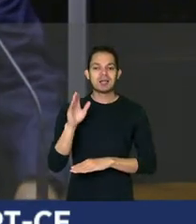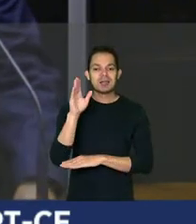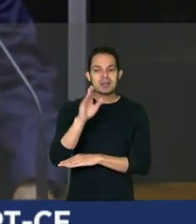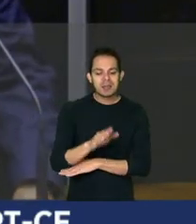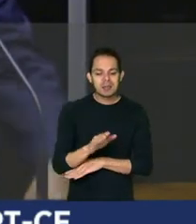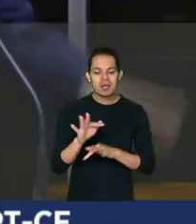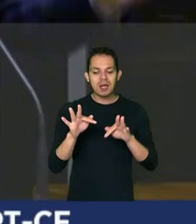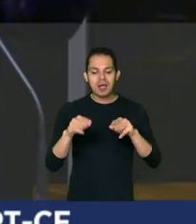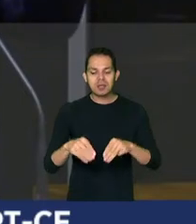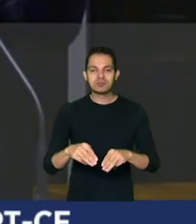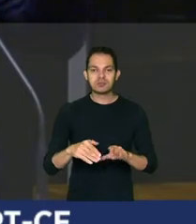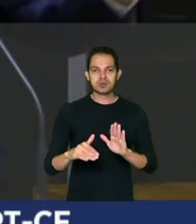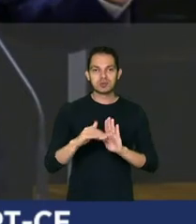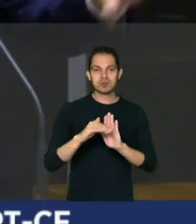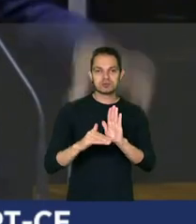ATÉ O FINAL DA TARDE, ENCAMINHAR ESSA VOTAÇÃO.